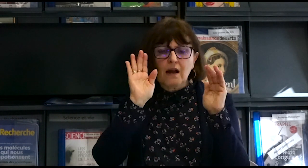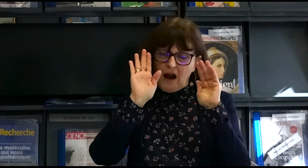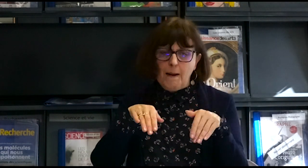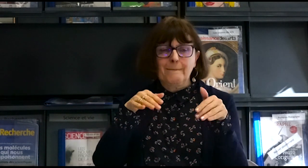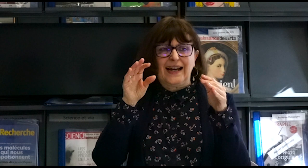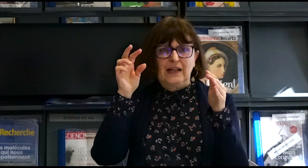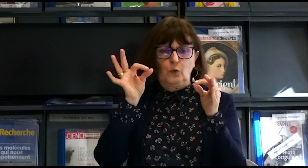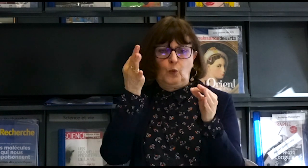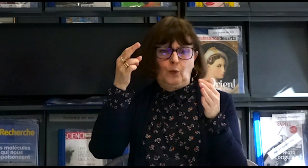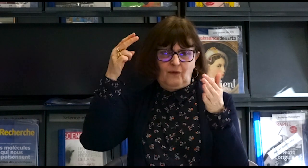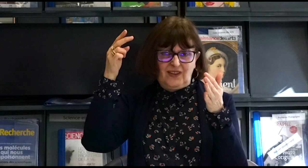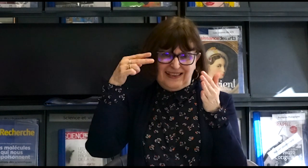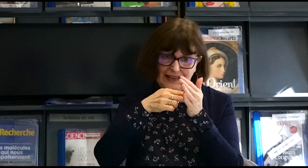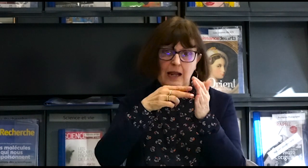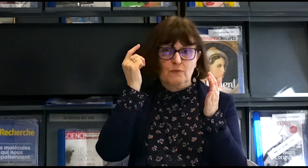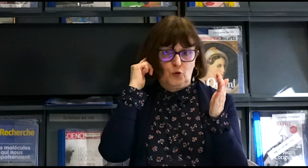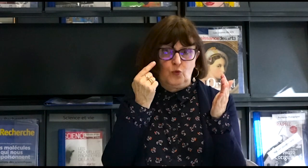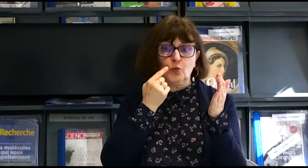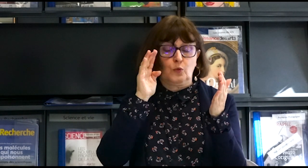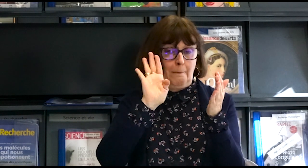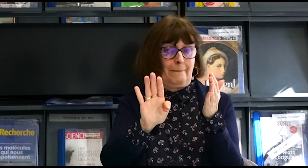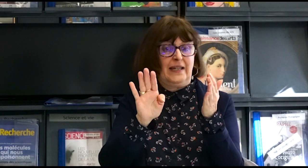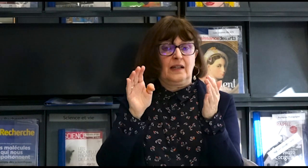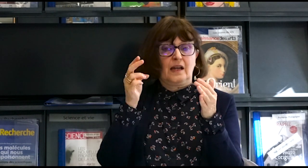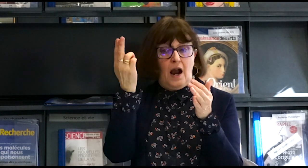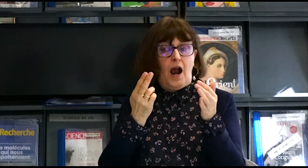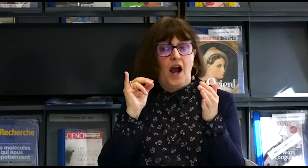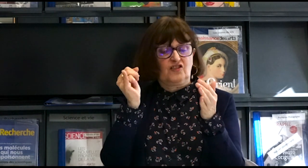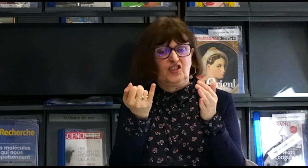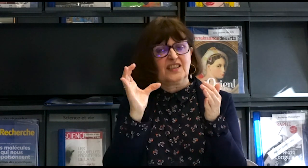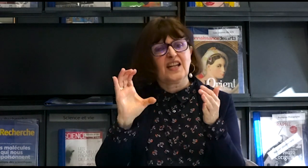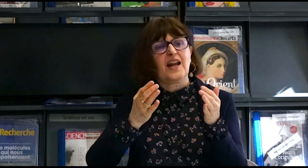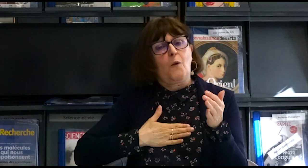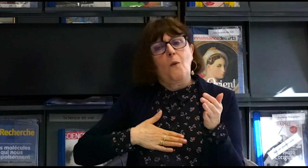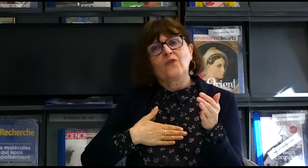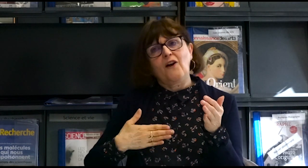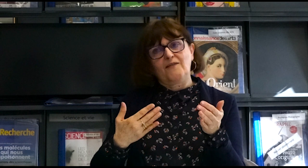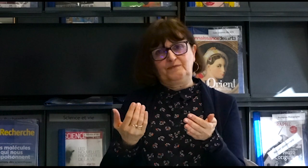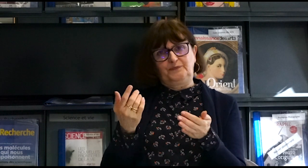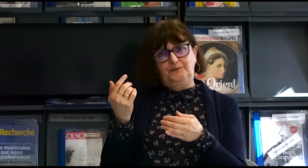J’ai dégagé des parties de son œuvre typiquement sourdes. J’en ai été contente.